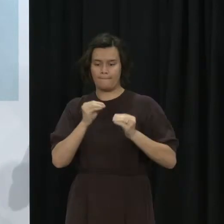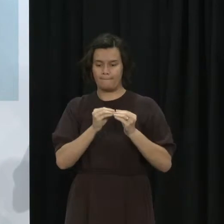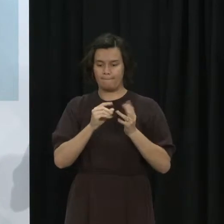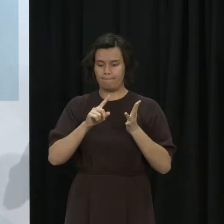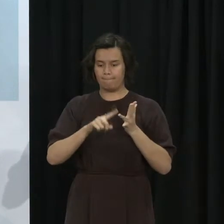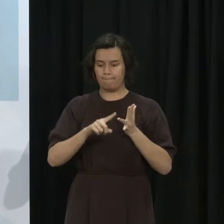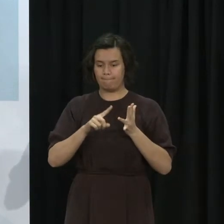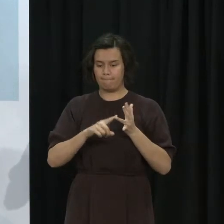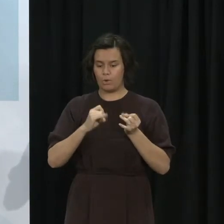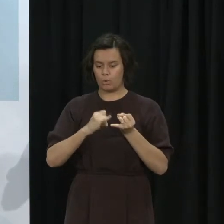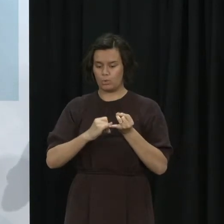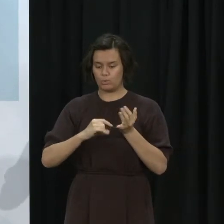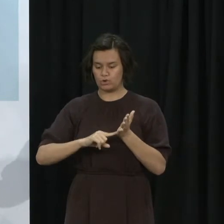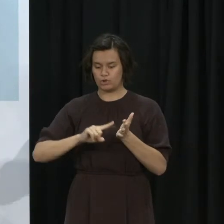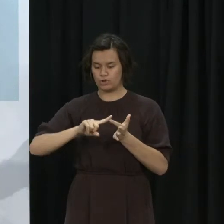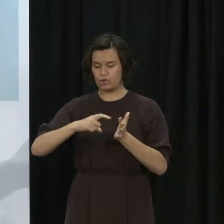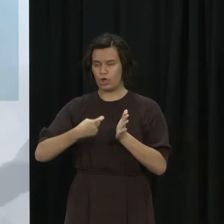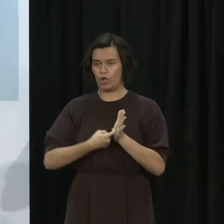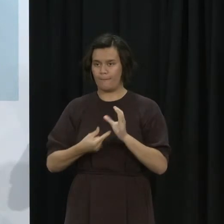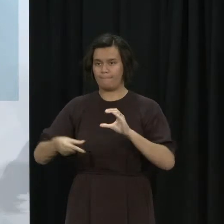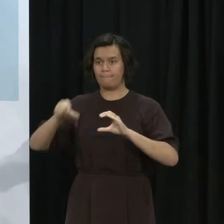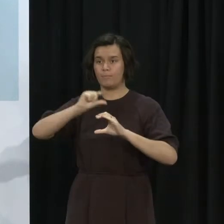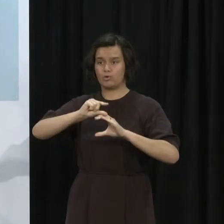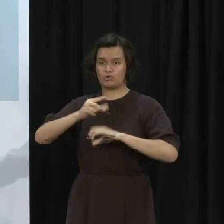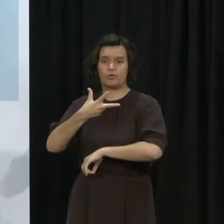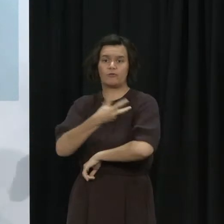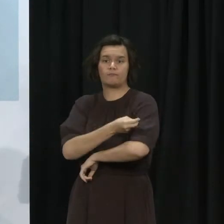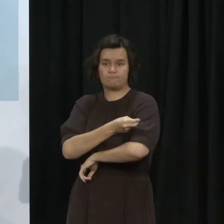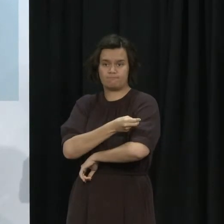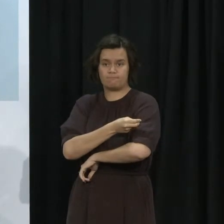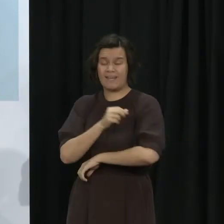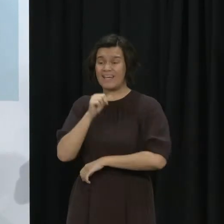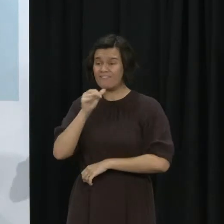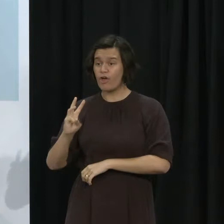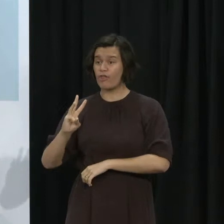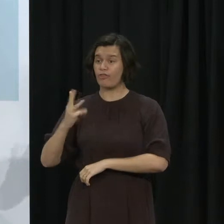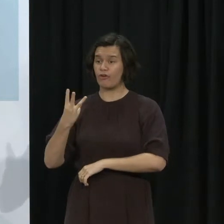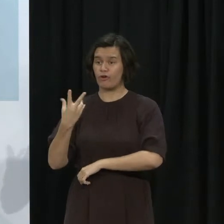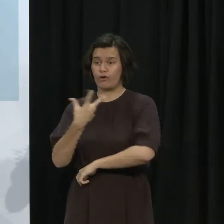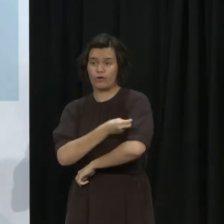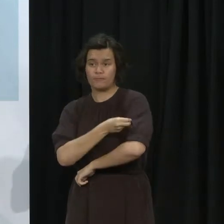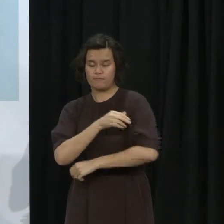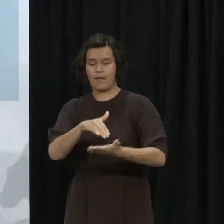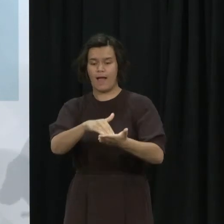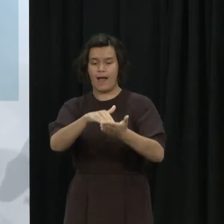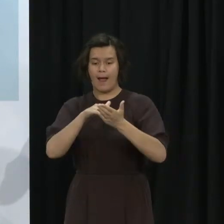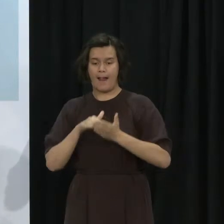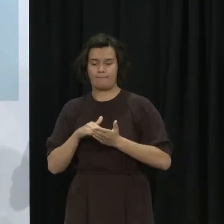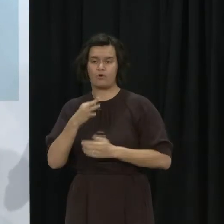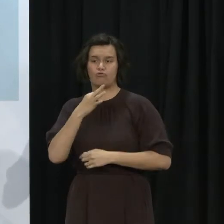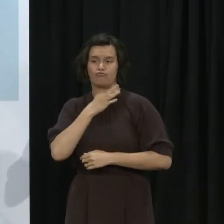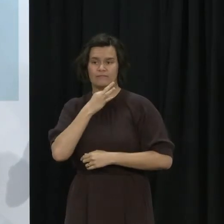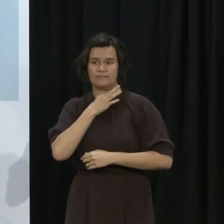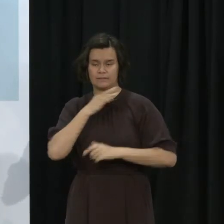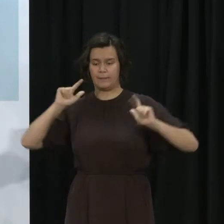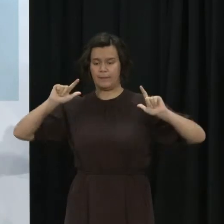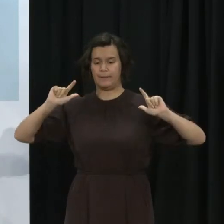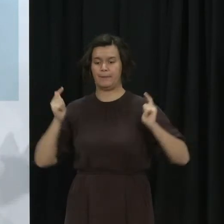tpato e whakaatu ana ahau i